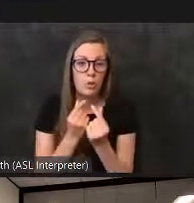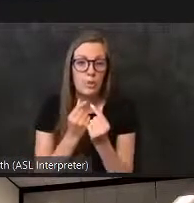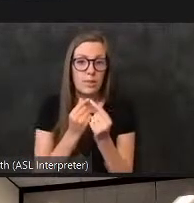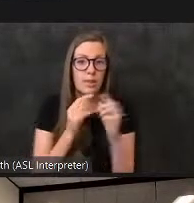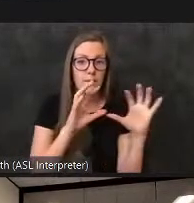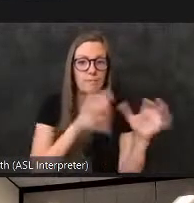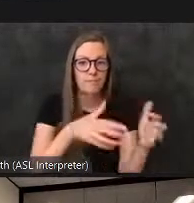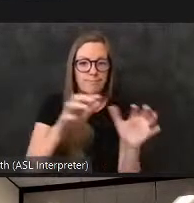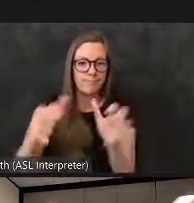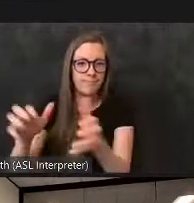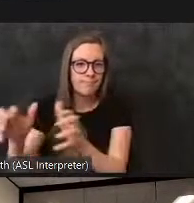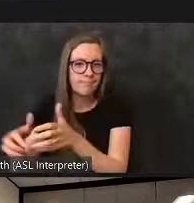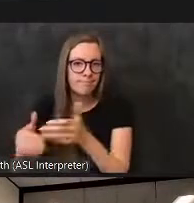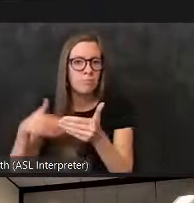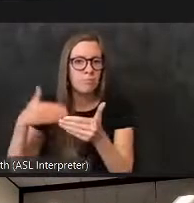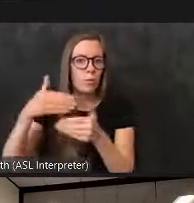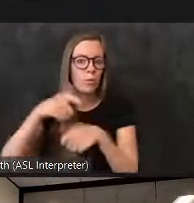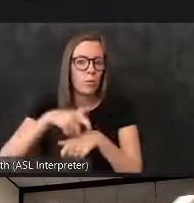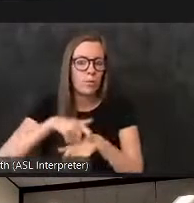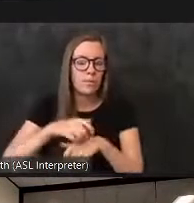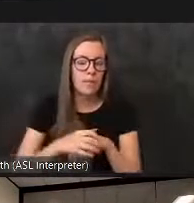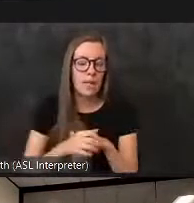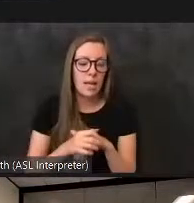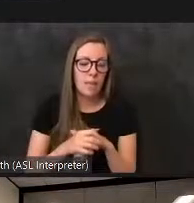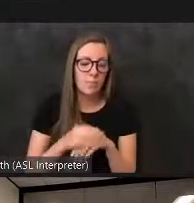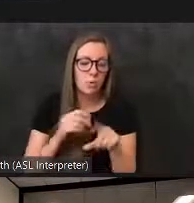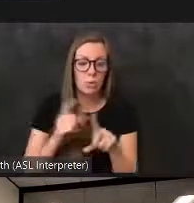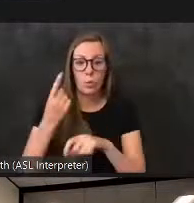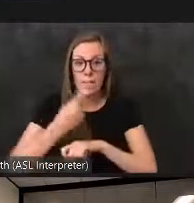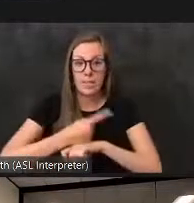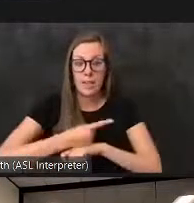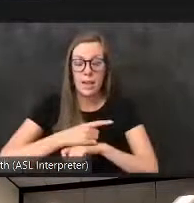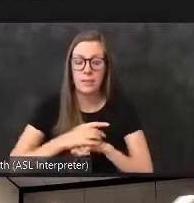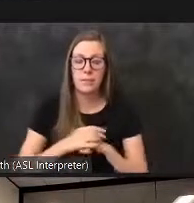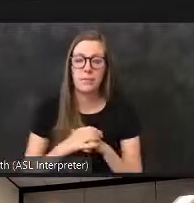Grupos más amplios de estudiantes en el transcurso del tiempo en un día